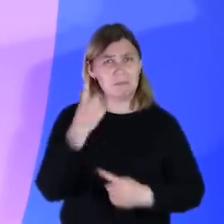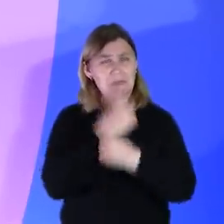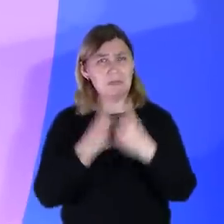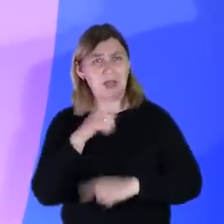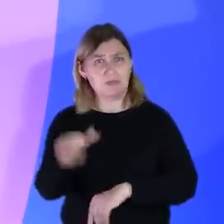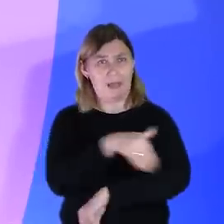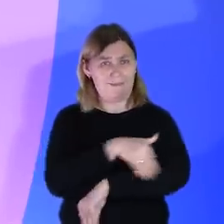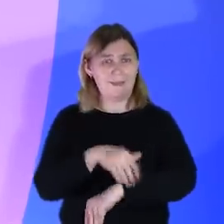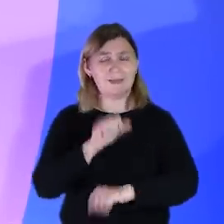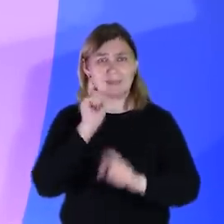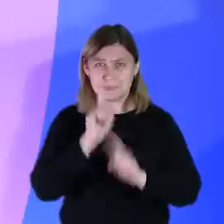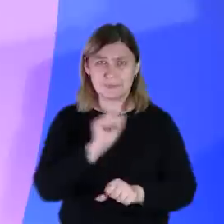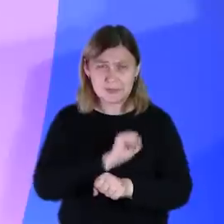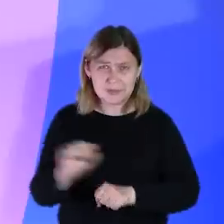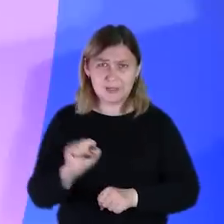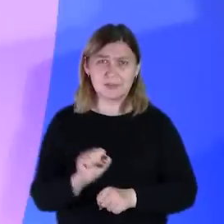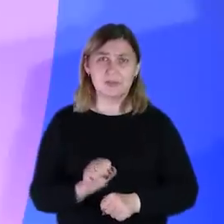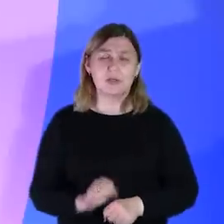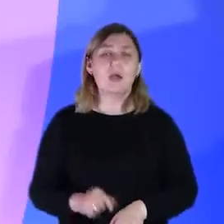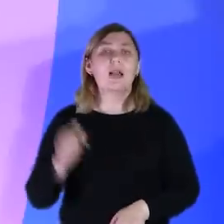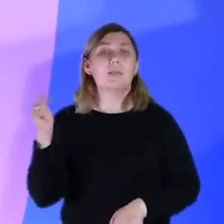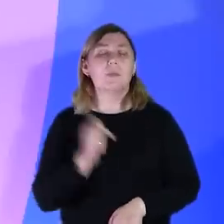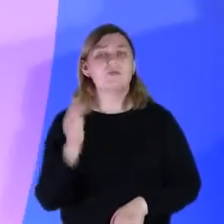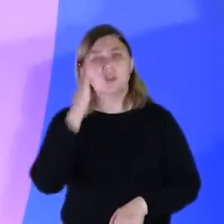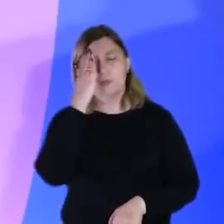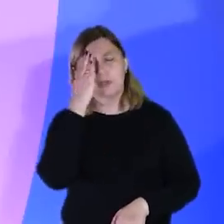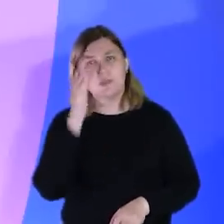że ta linia graniczna tak naprawdę funkcjonuje. Ale powinni mieć świadomość tego chociażby